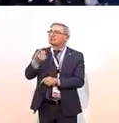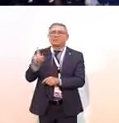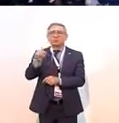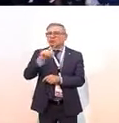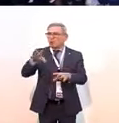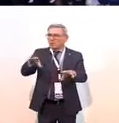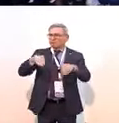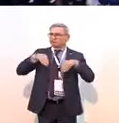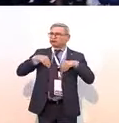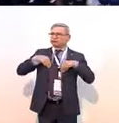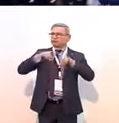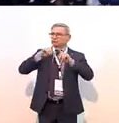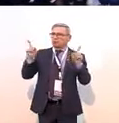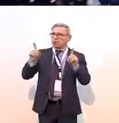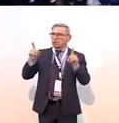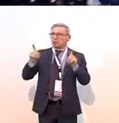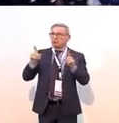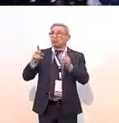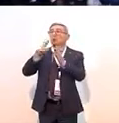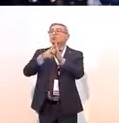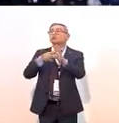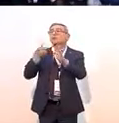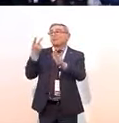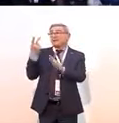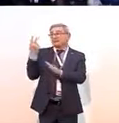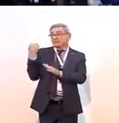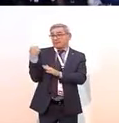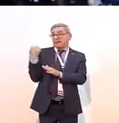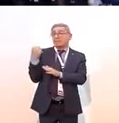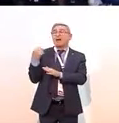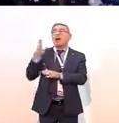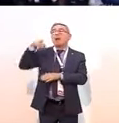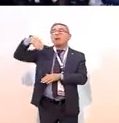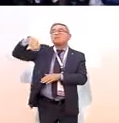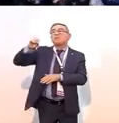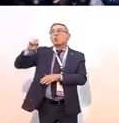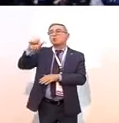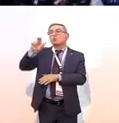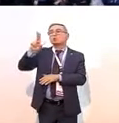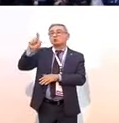avvenendo. Due mesi prima era caduta Mosul, anche se non era neanche caduta. Non avevamo